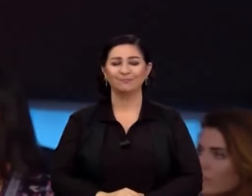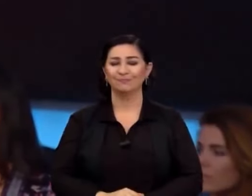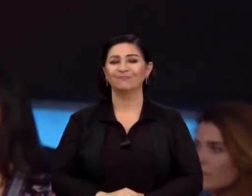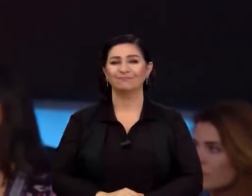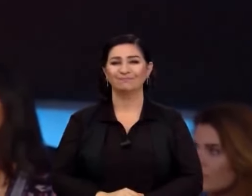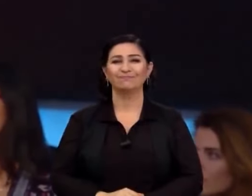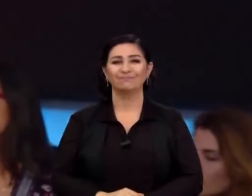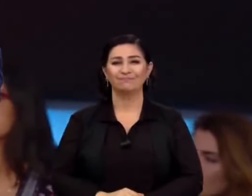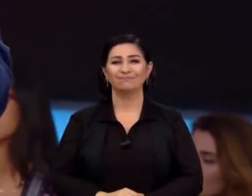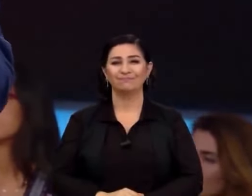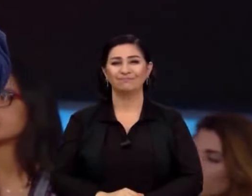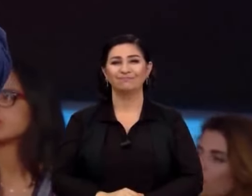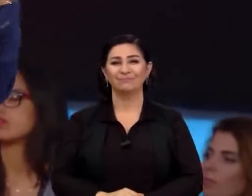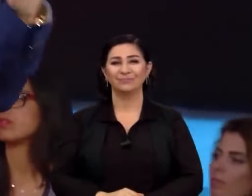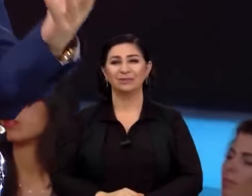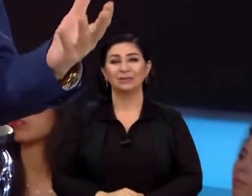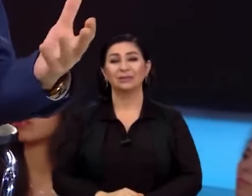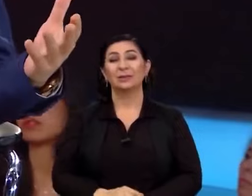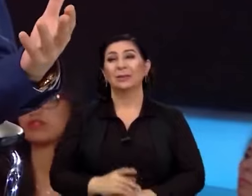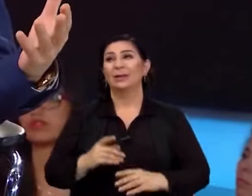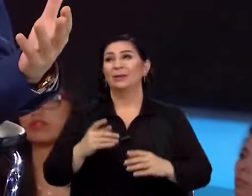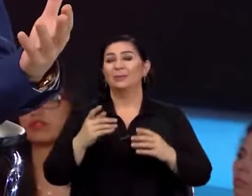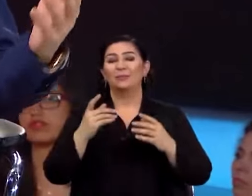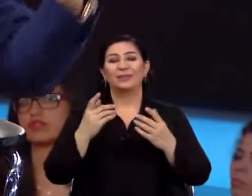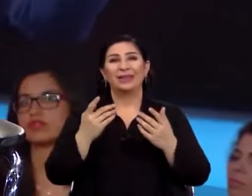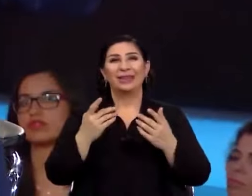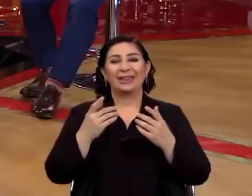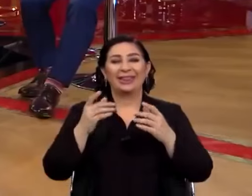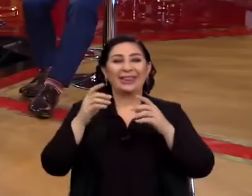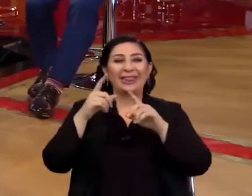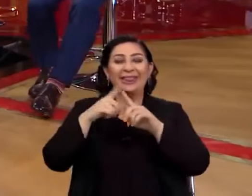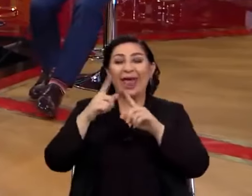Evet böyle bir genel Terapiye ihtiyacımız var bir büyük böyle bir